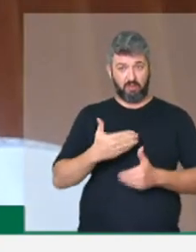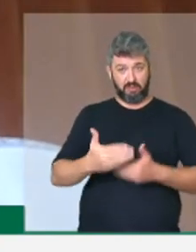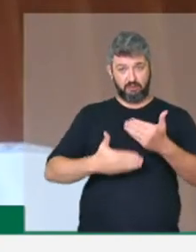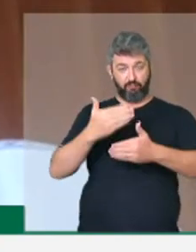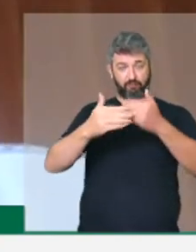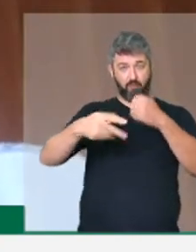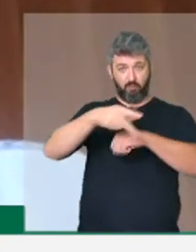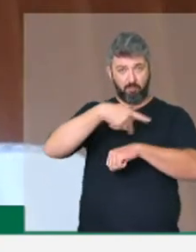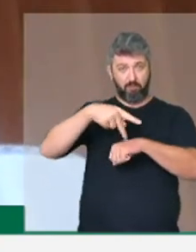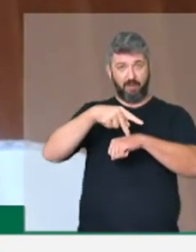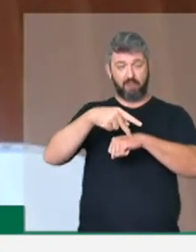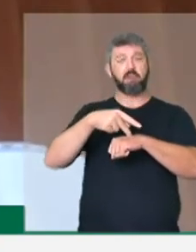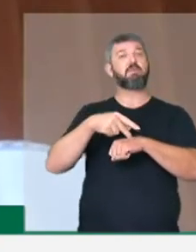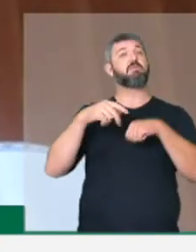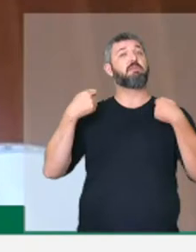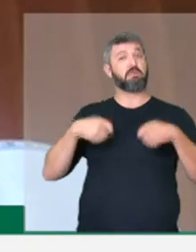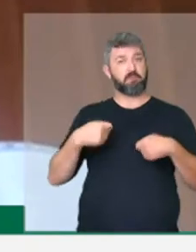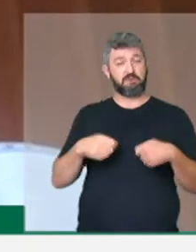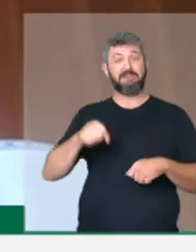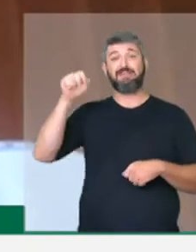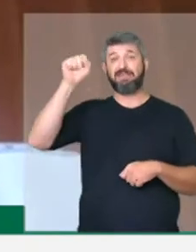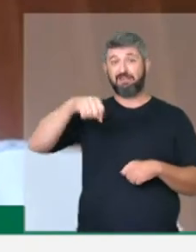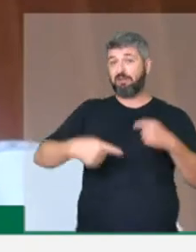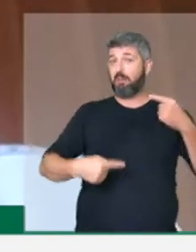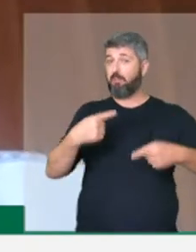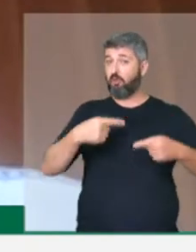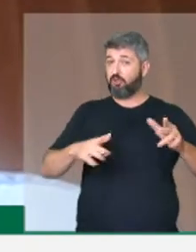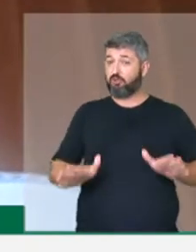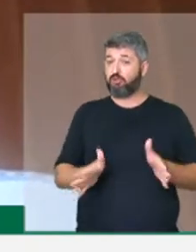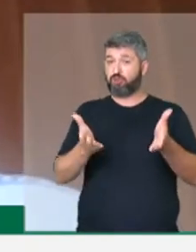QUE ME IMPRESSIONA É O SEGUINTE EU AQUI PEGUEI DOIS DADOS QUE A ASSESSORIA ME PASSOU NÃO CONHEÇO AS